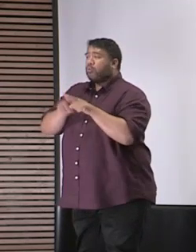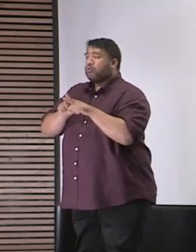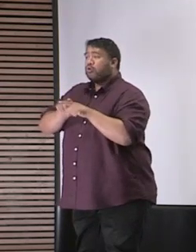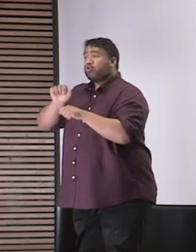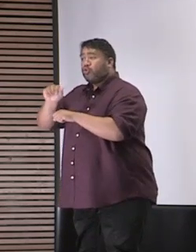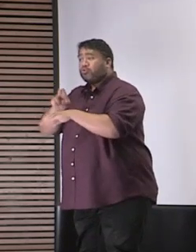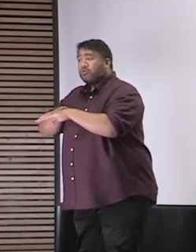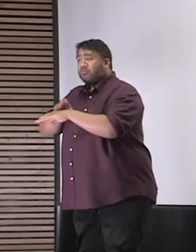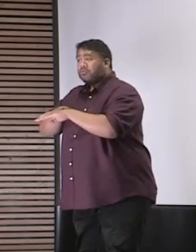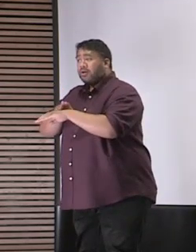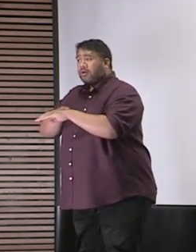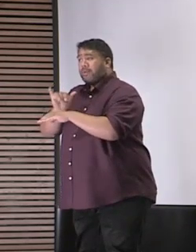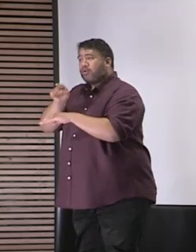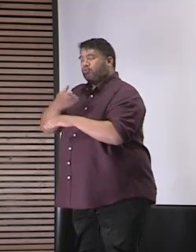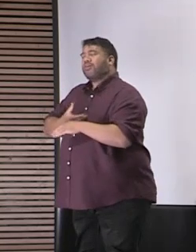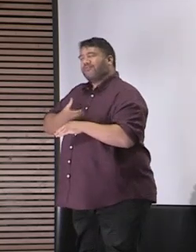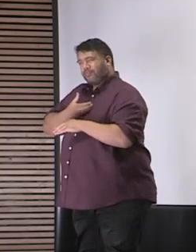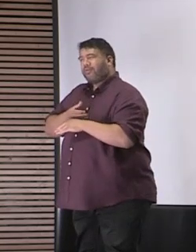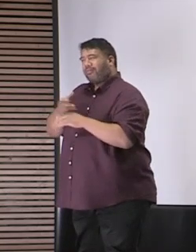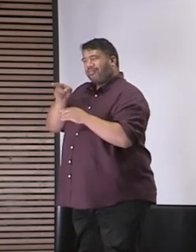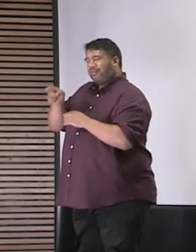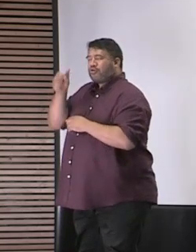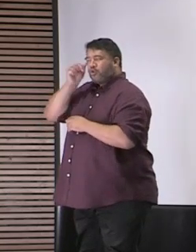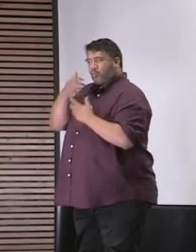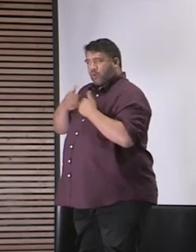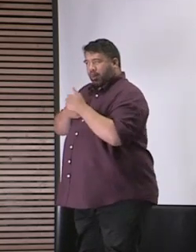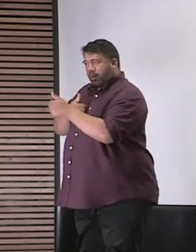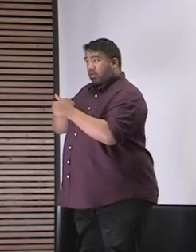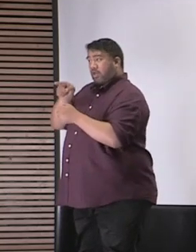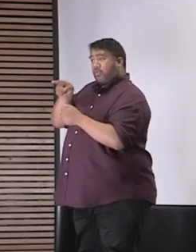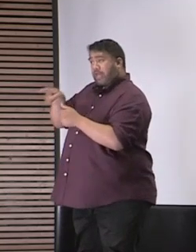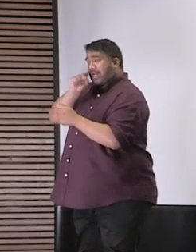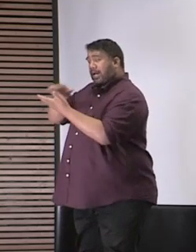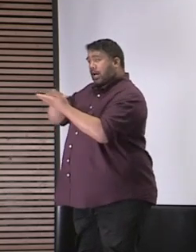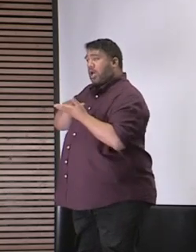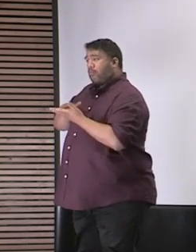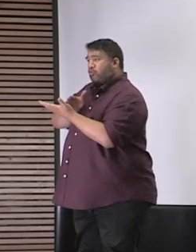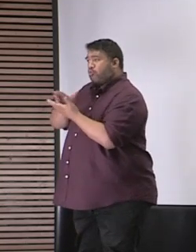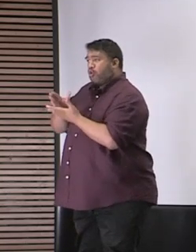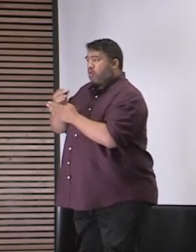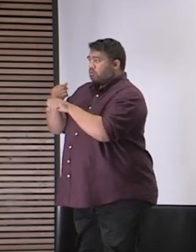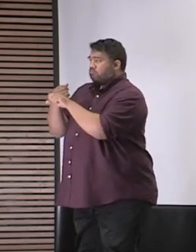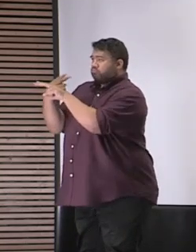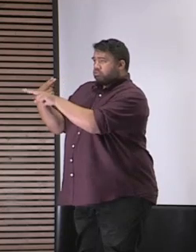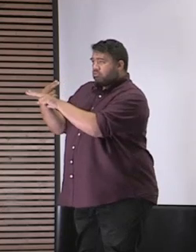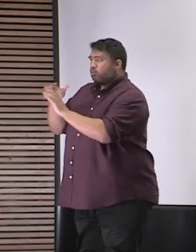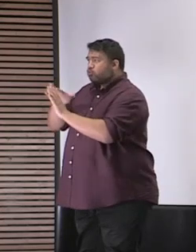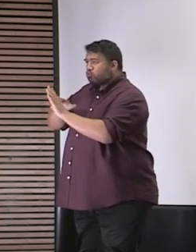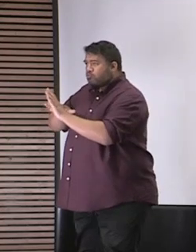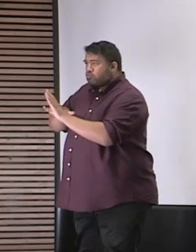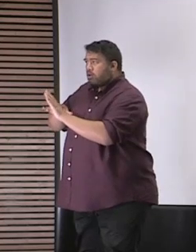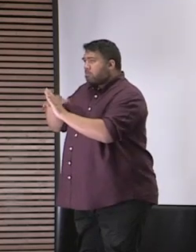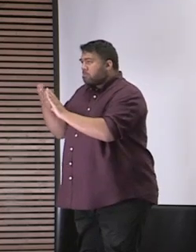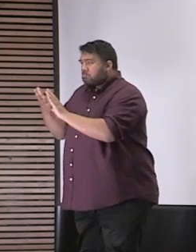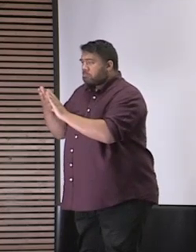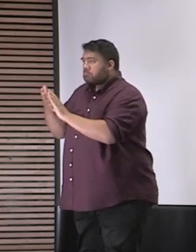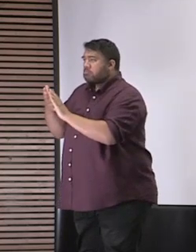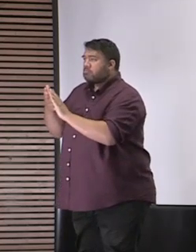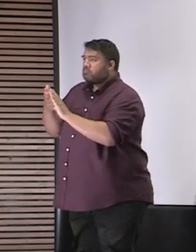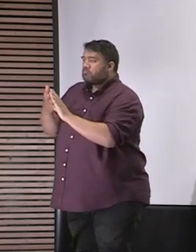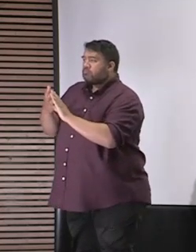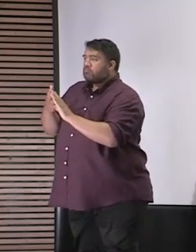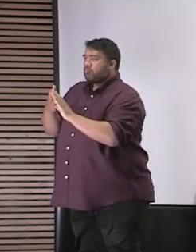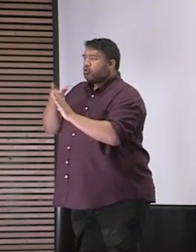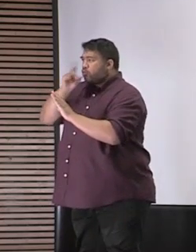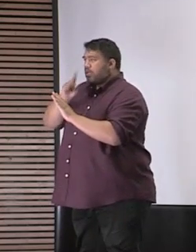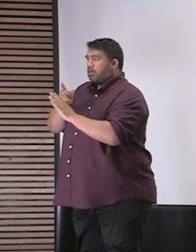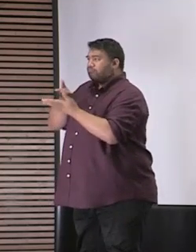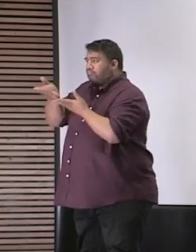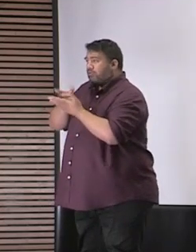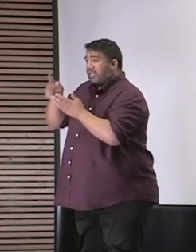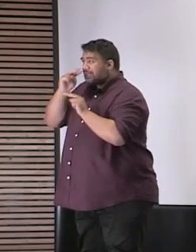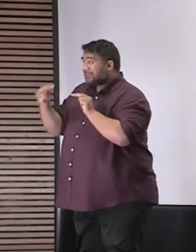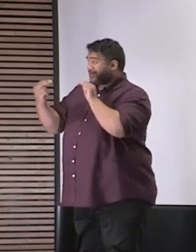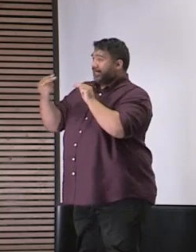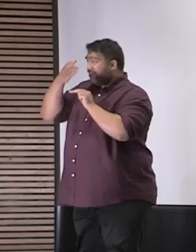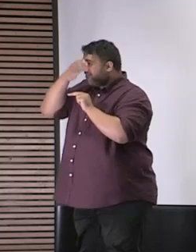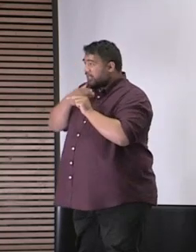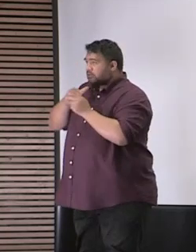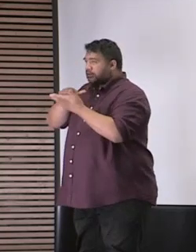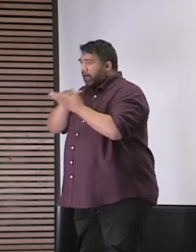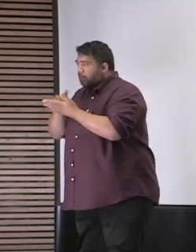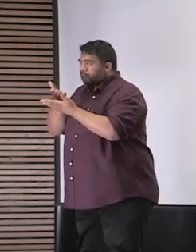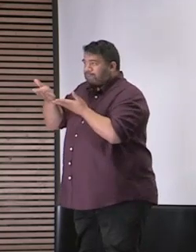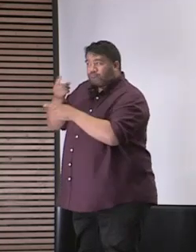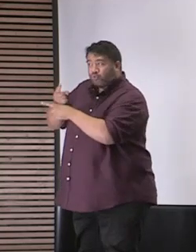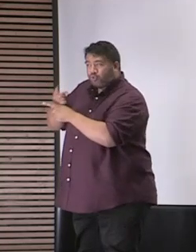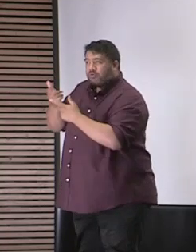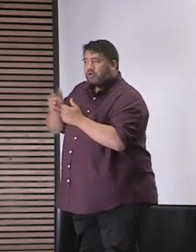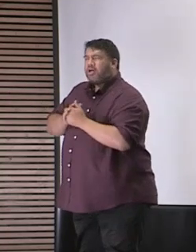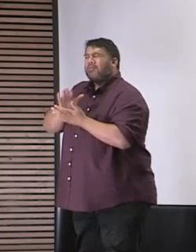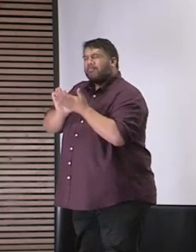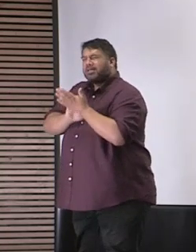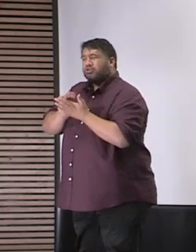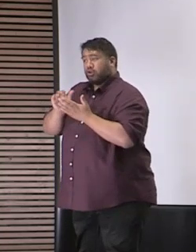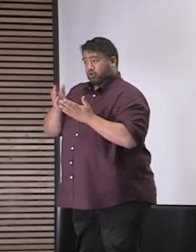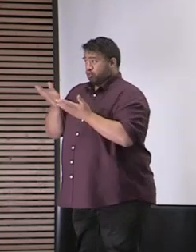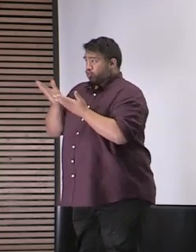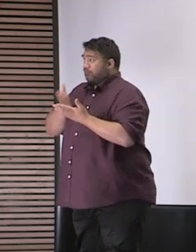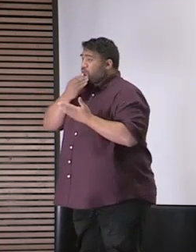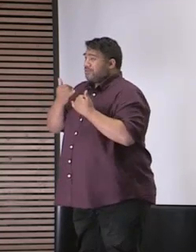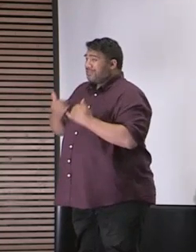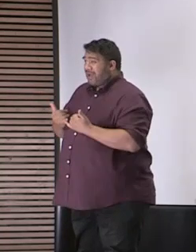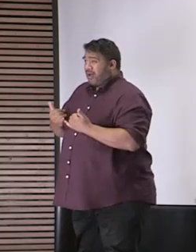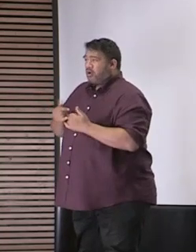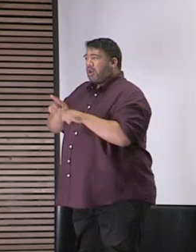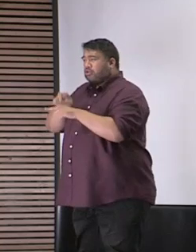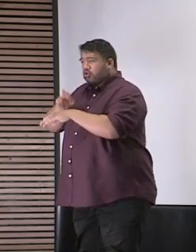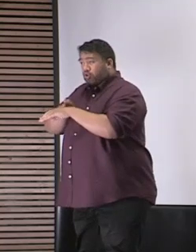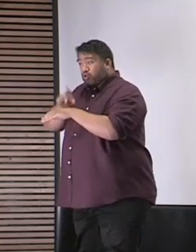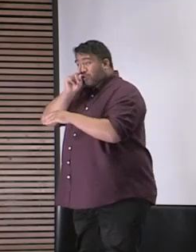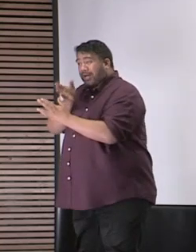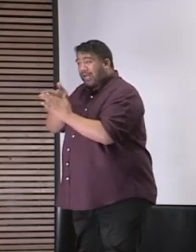sigue siendo el lugar para ir.